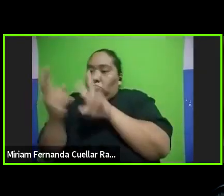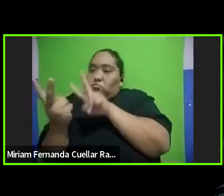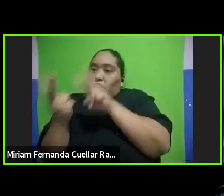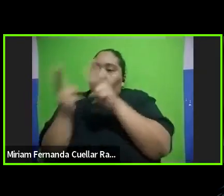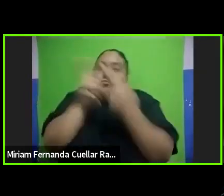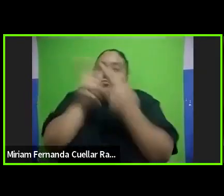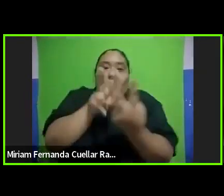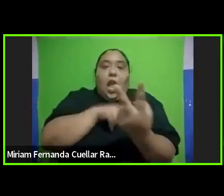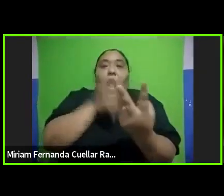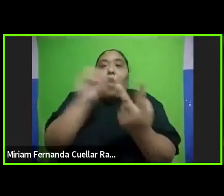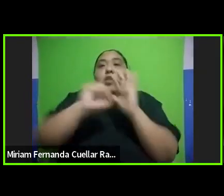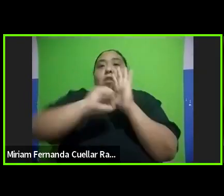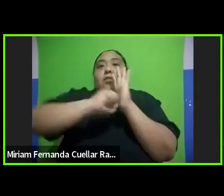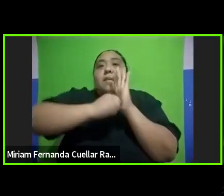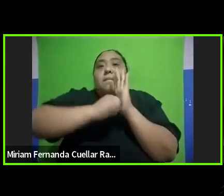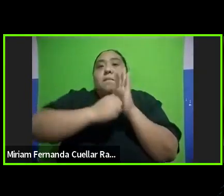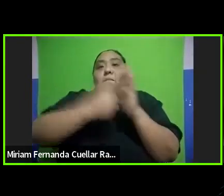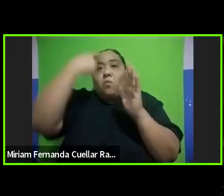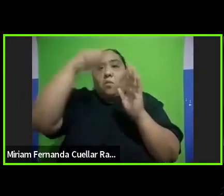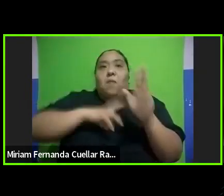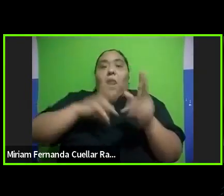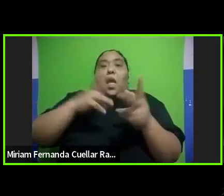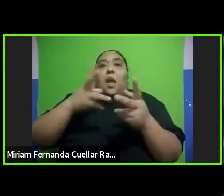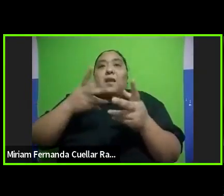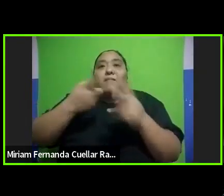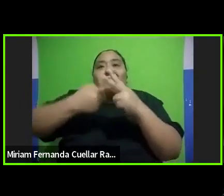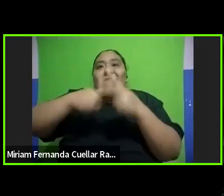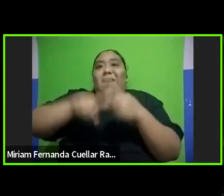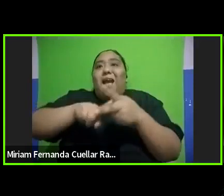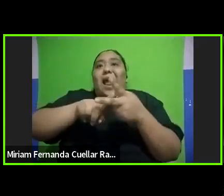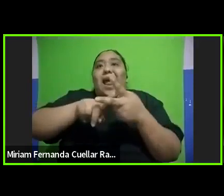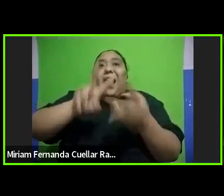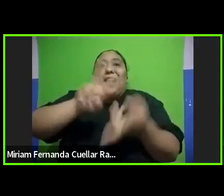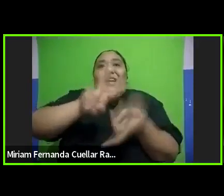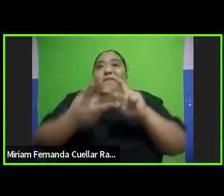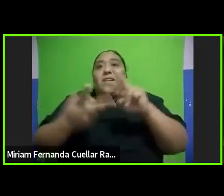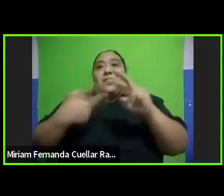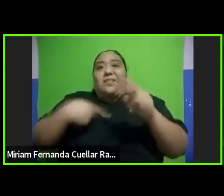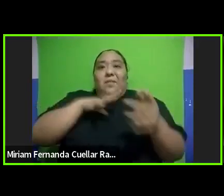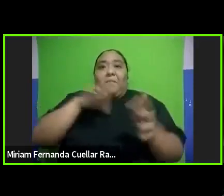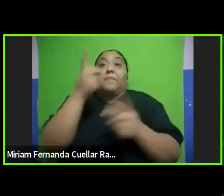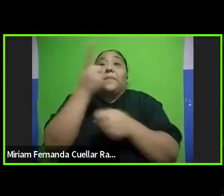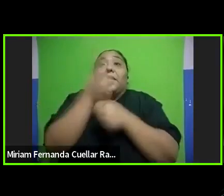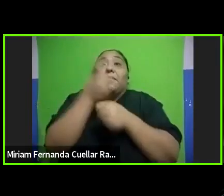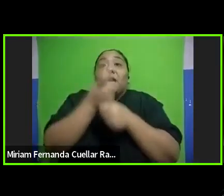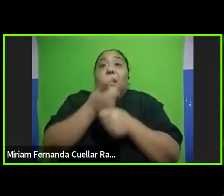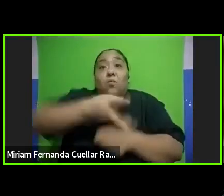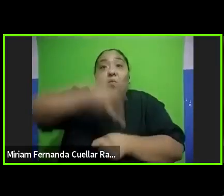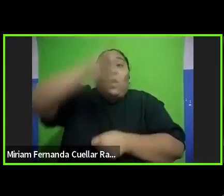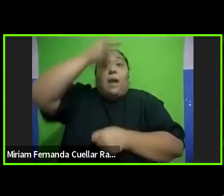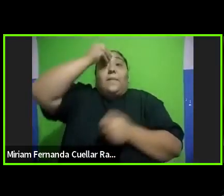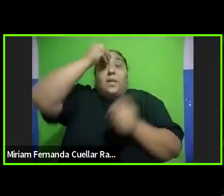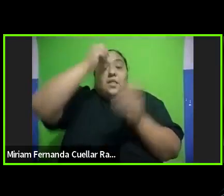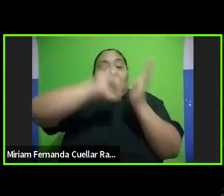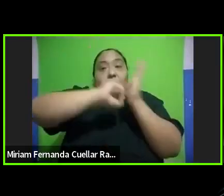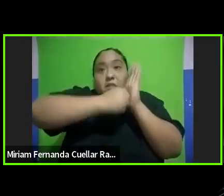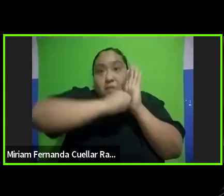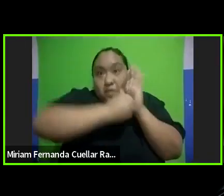enunciados lógicos a la forma simbólica, empecemos al revés al revés que aprendan lógicamente que aprendan lógicas simbólicas simbólica.